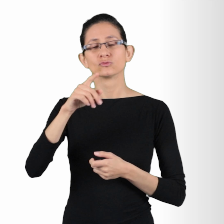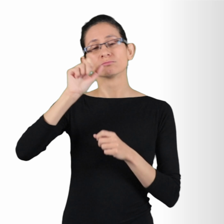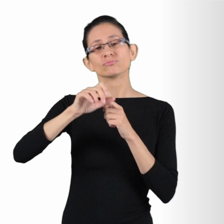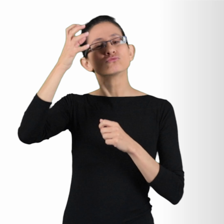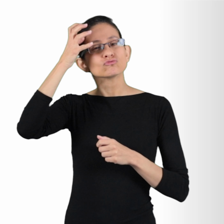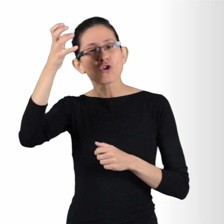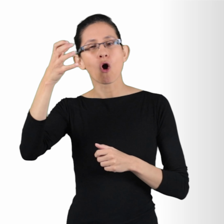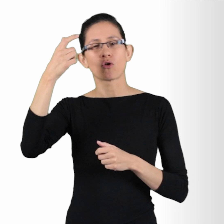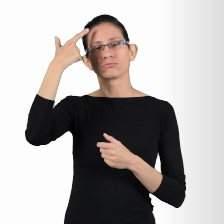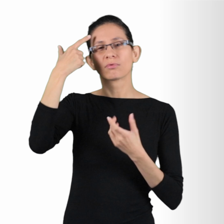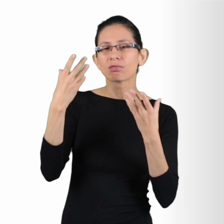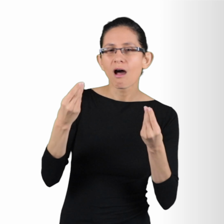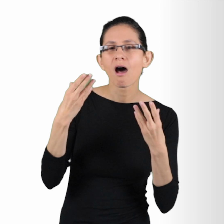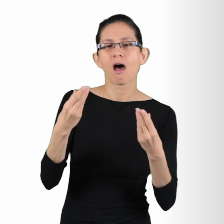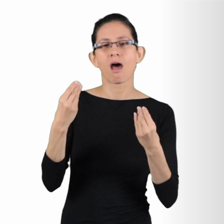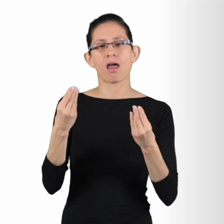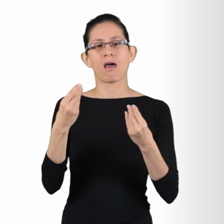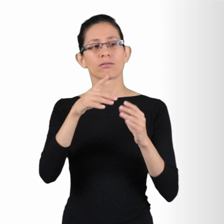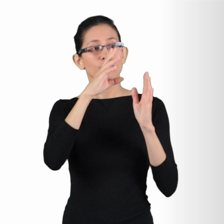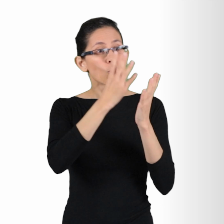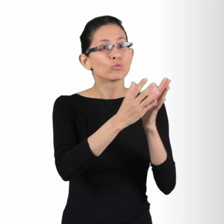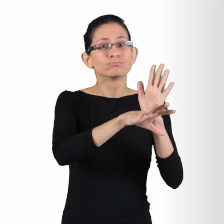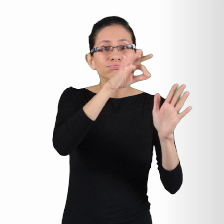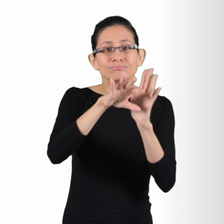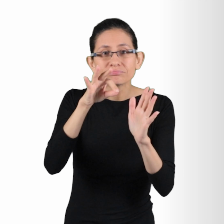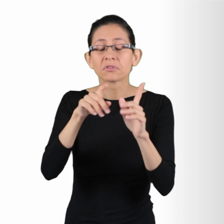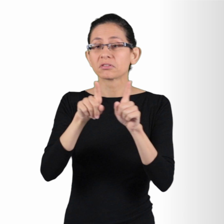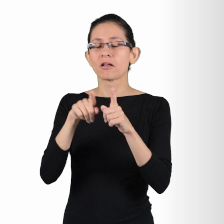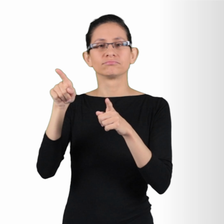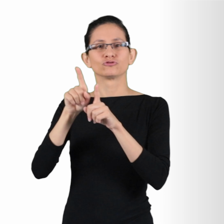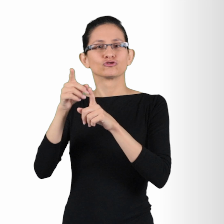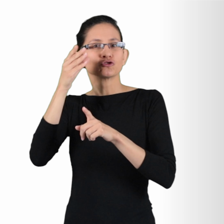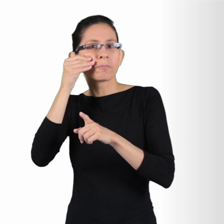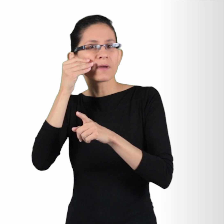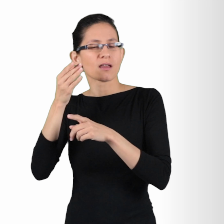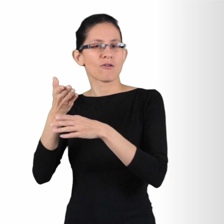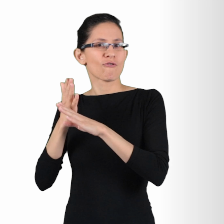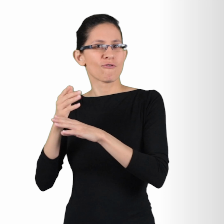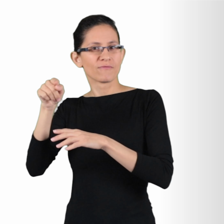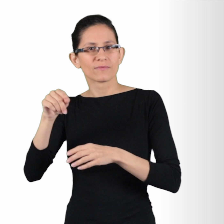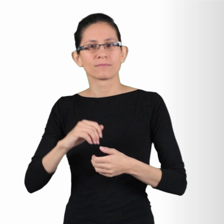To są uzdolnienia i talenty, odkryte i nieodkryte.